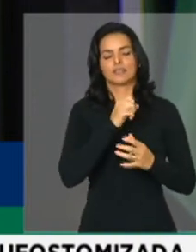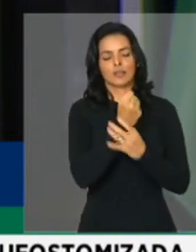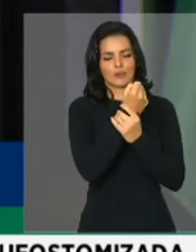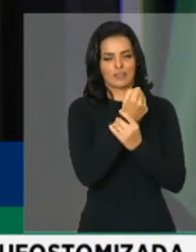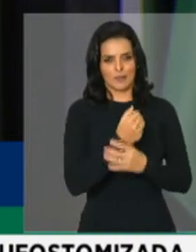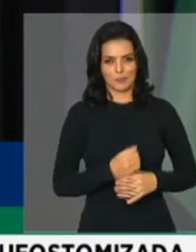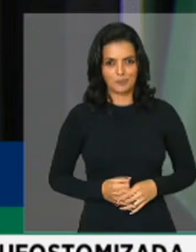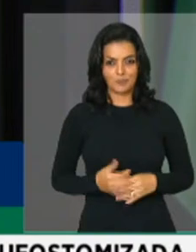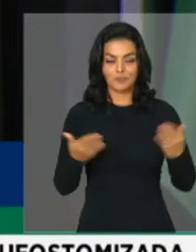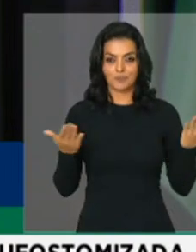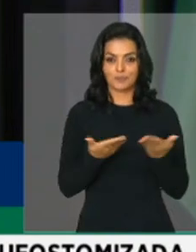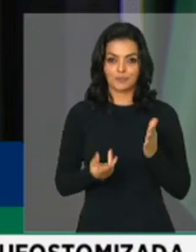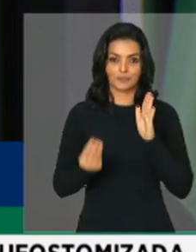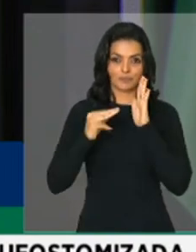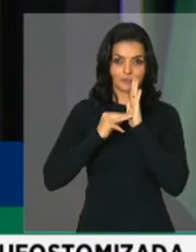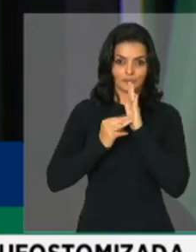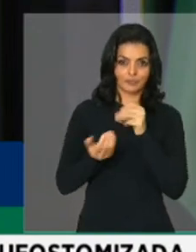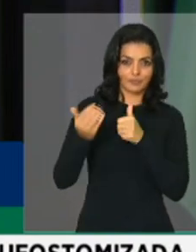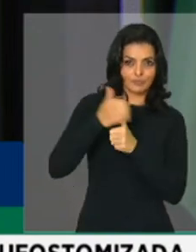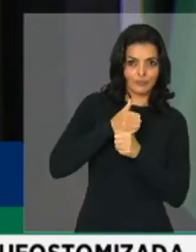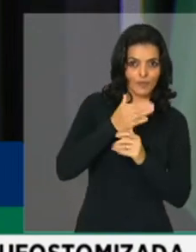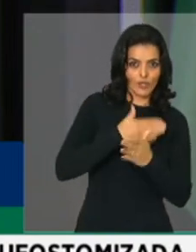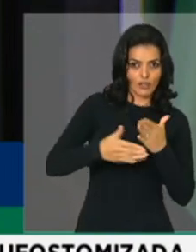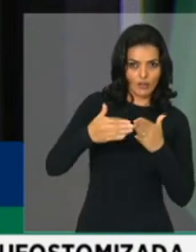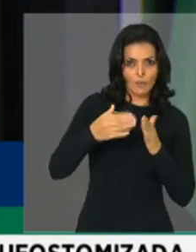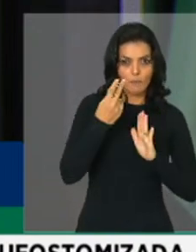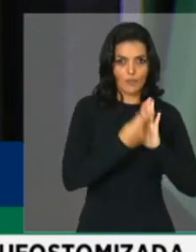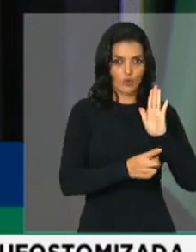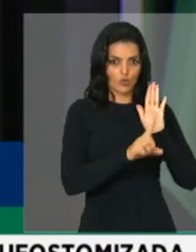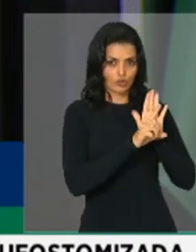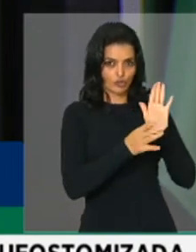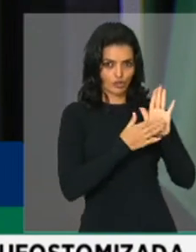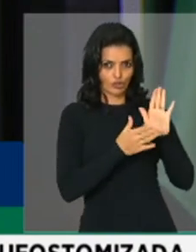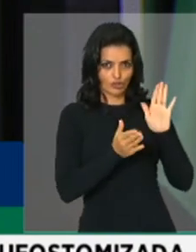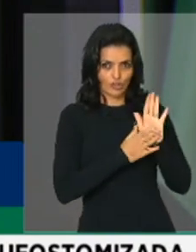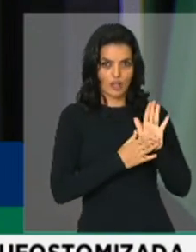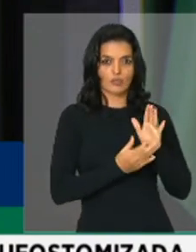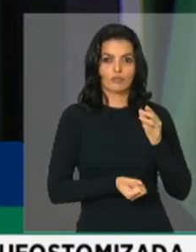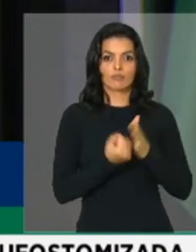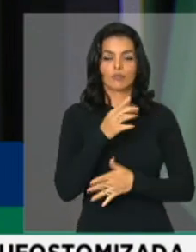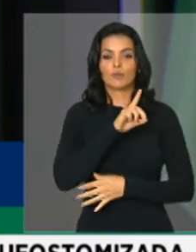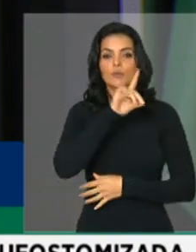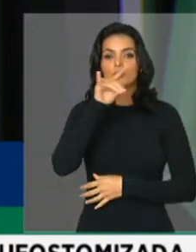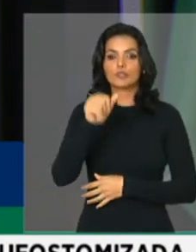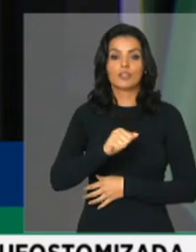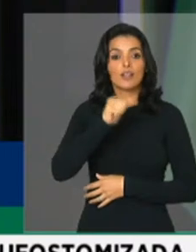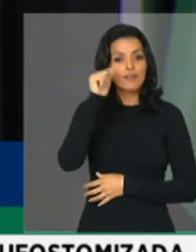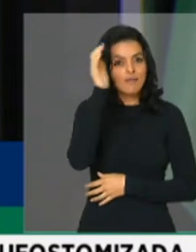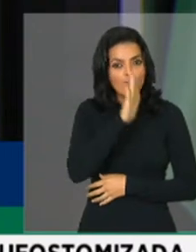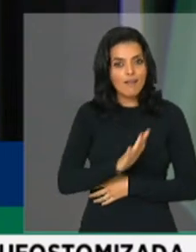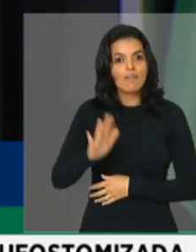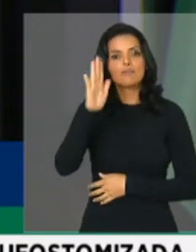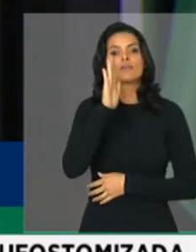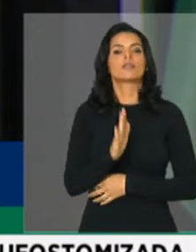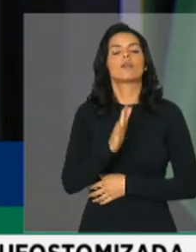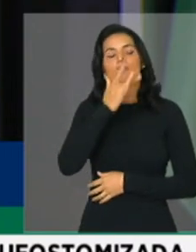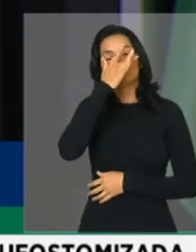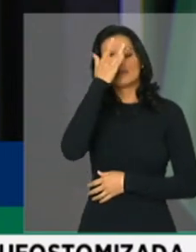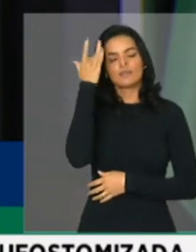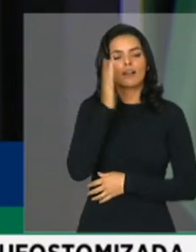DA CRIANÇA TRAQUEOSTOMIZADA SERÃO DESENVOLVIDAS ATIVIDADES INTERSETORIAIS PARA PROMOÇÃO DE AÇÕES DE CONSCIENTIZAÇÃO E